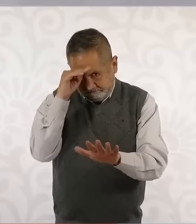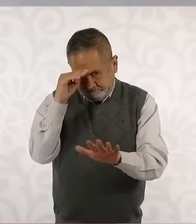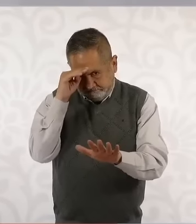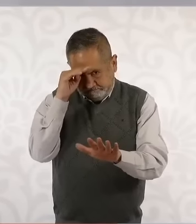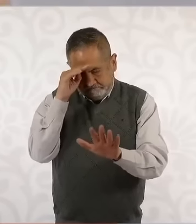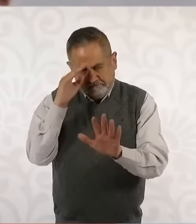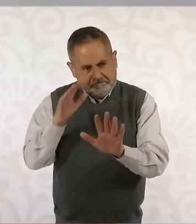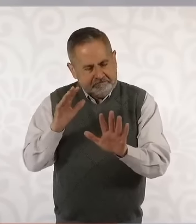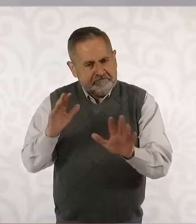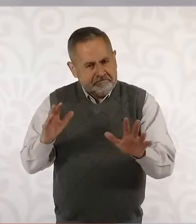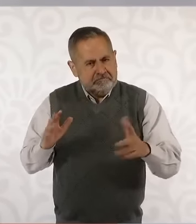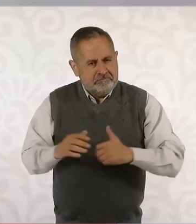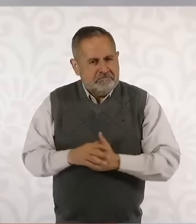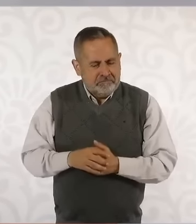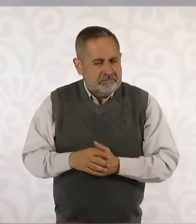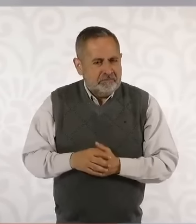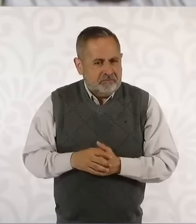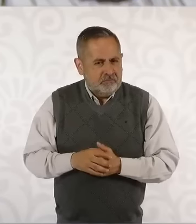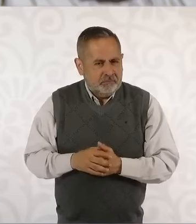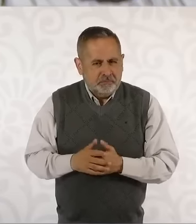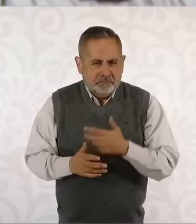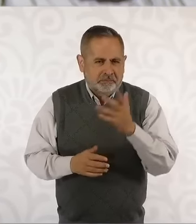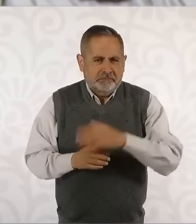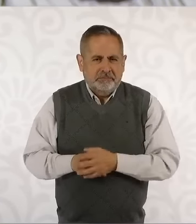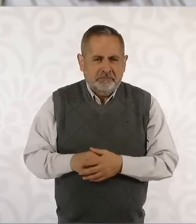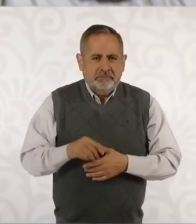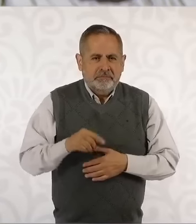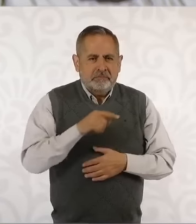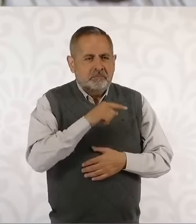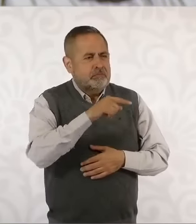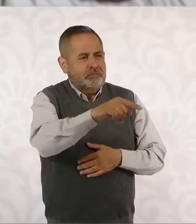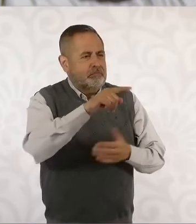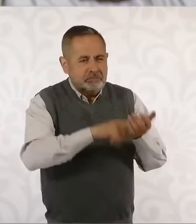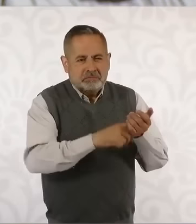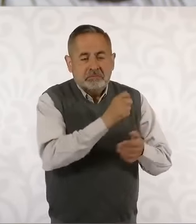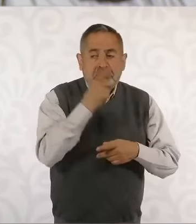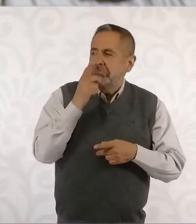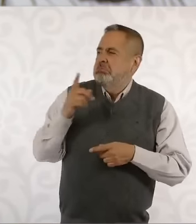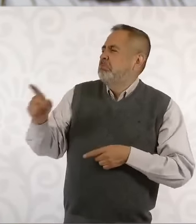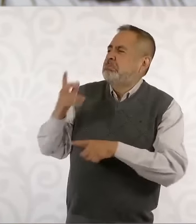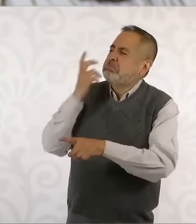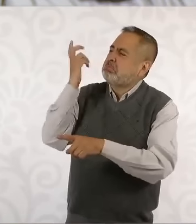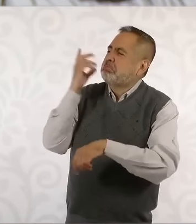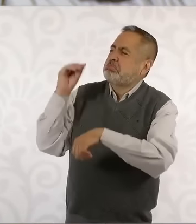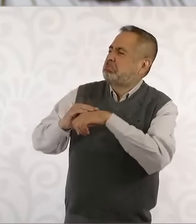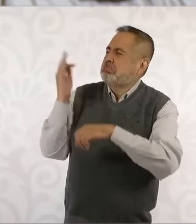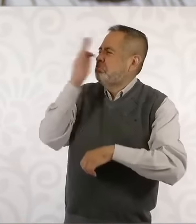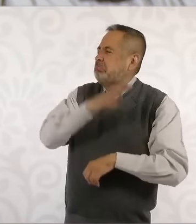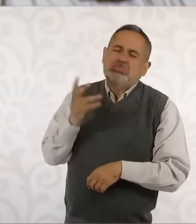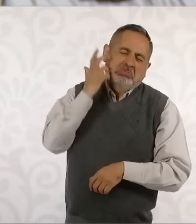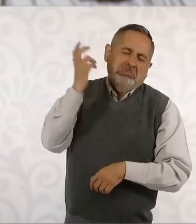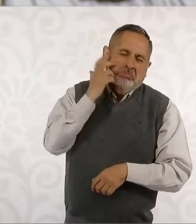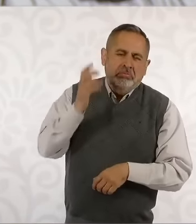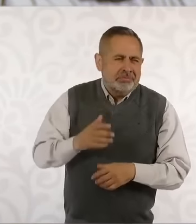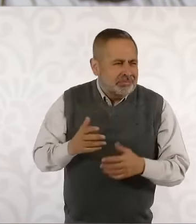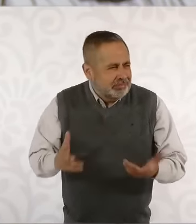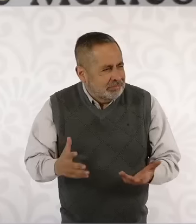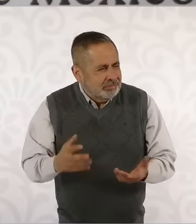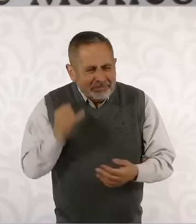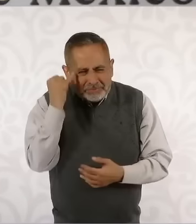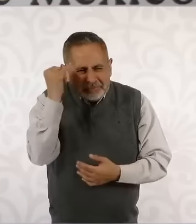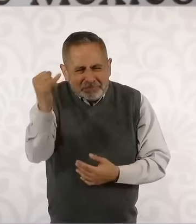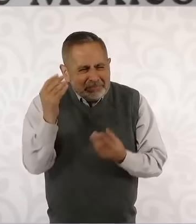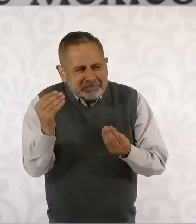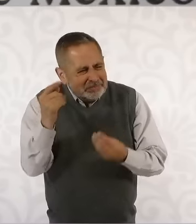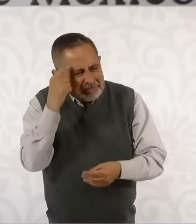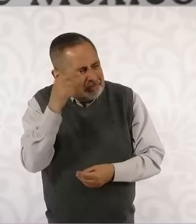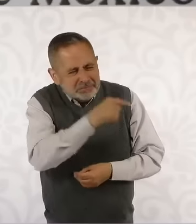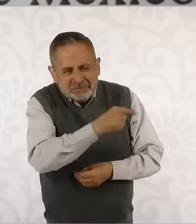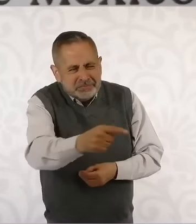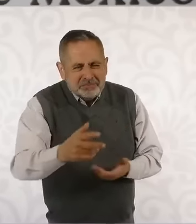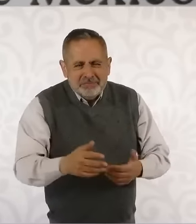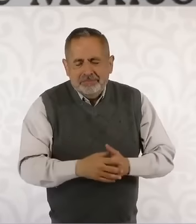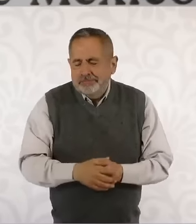sí tuvo ahí el el la tendencia de montaje. Imagínense nada más que como la ni vale la